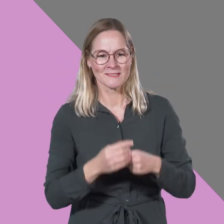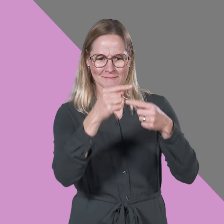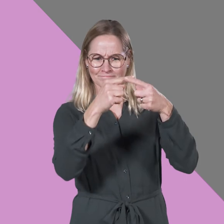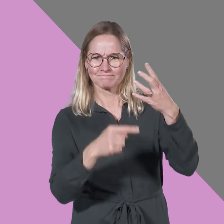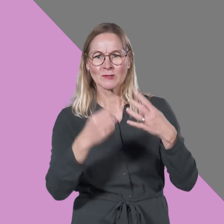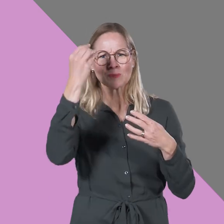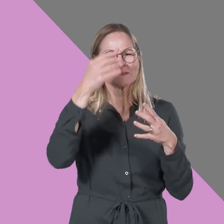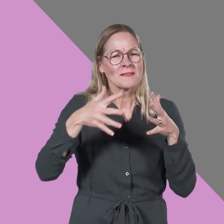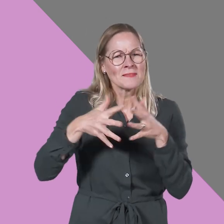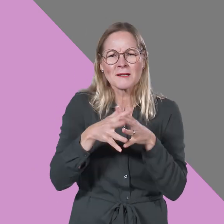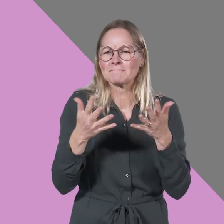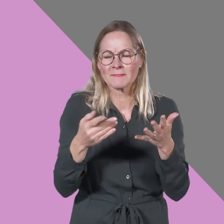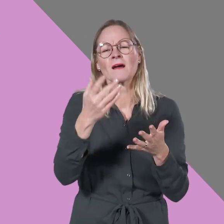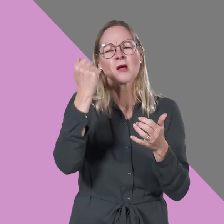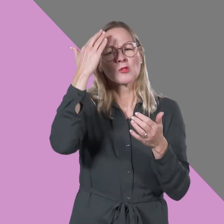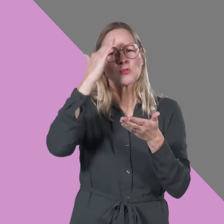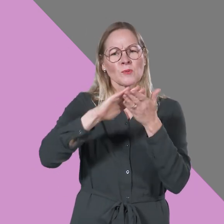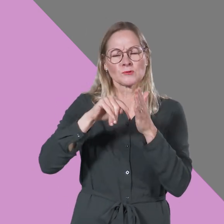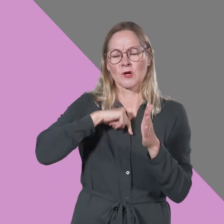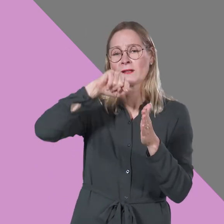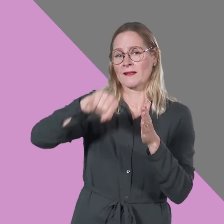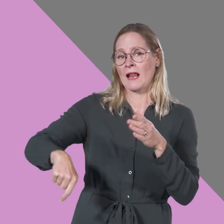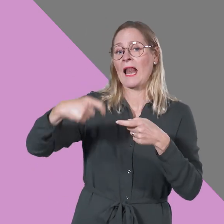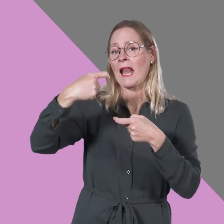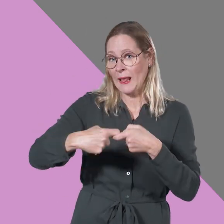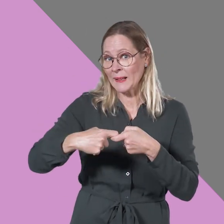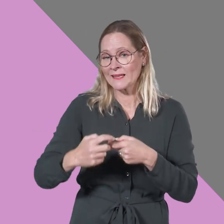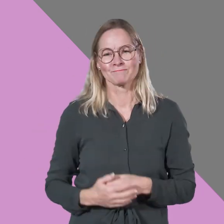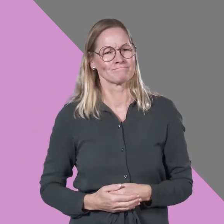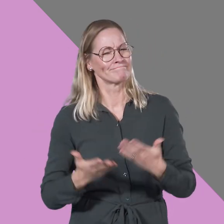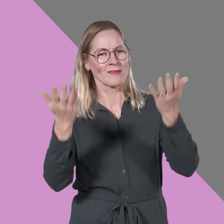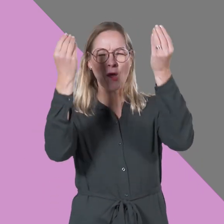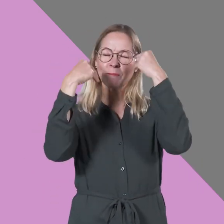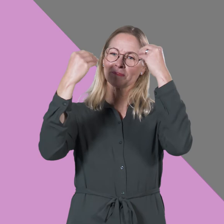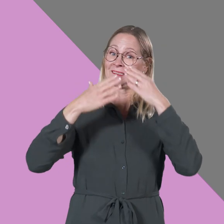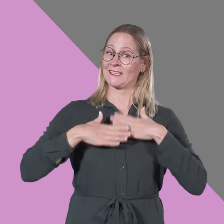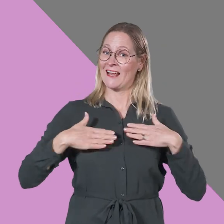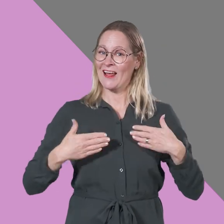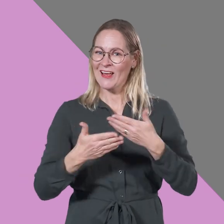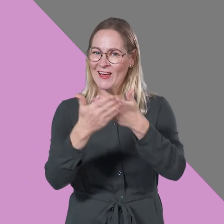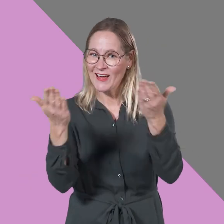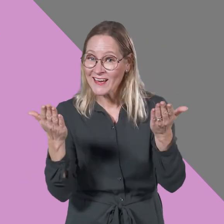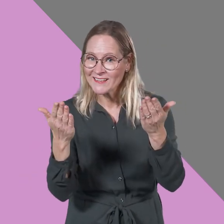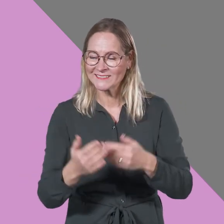Pääset tutustumaan kursseihin tarkemmin oheisen linkin kautta. Oppimisen iloa!